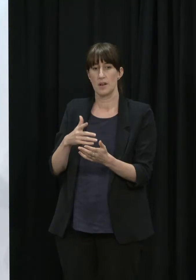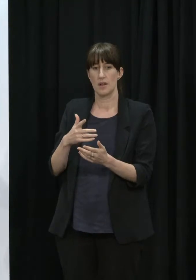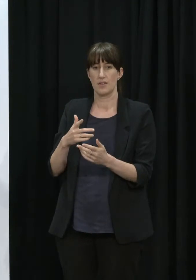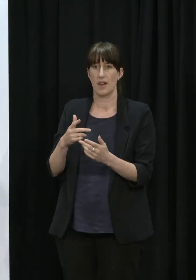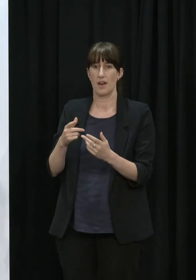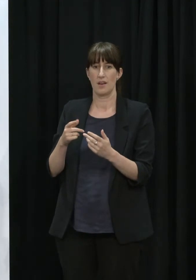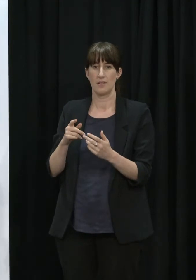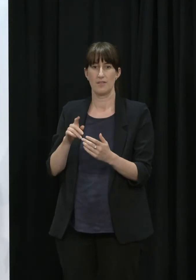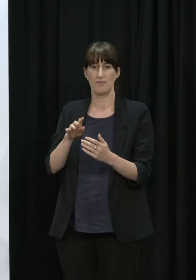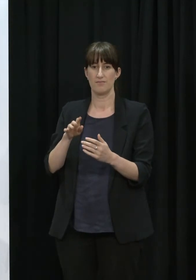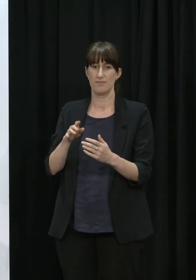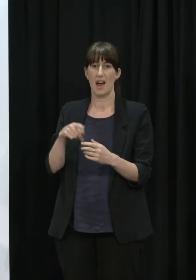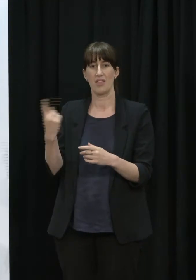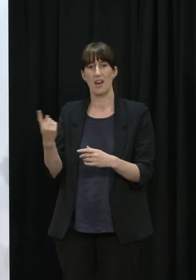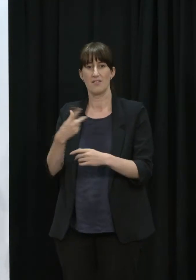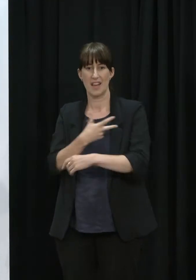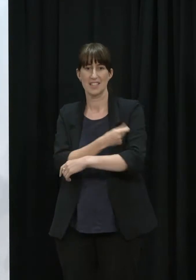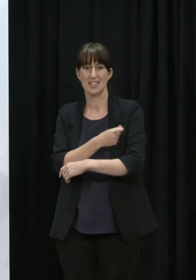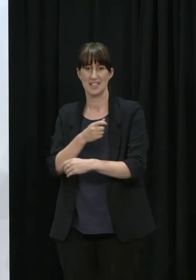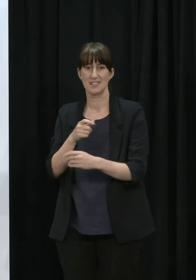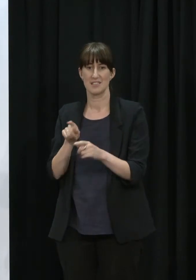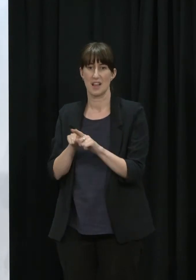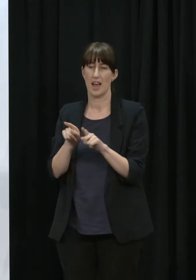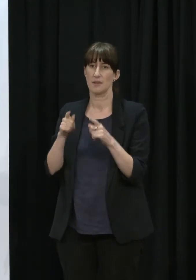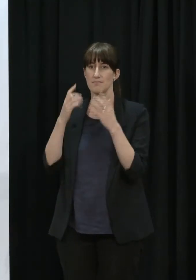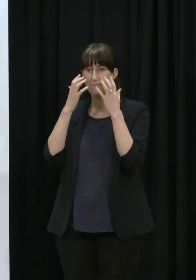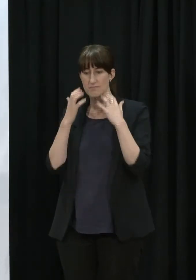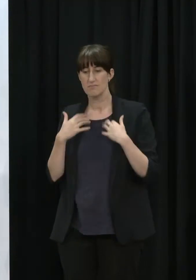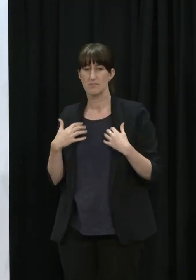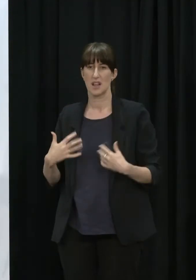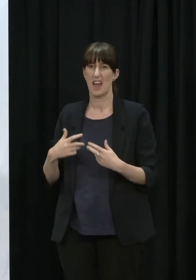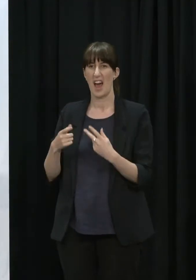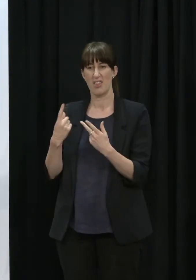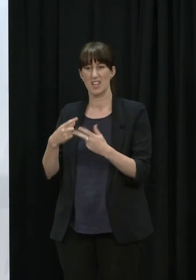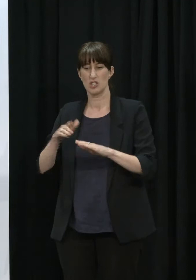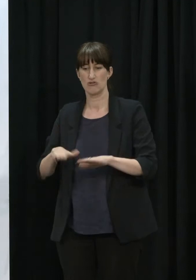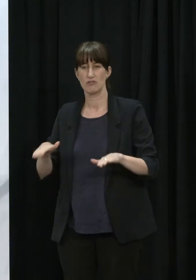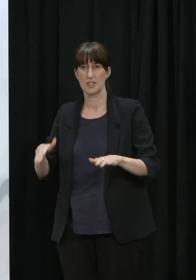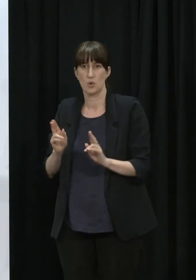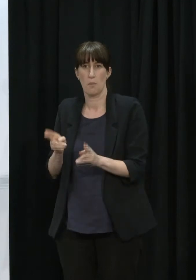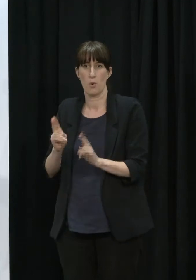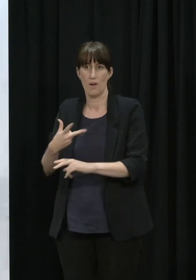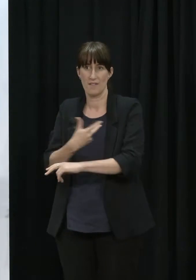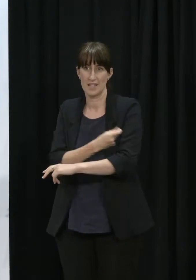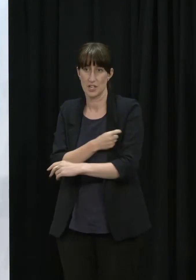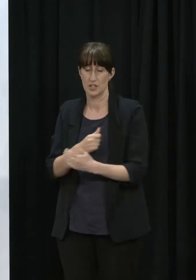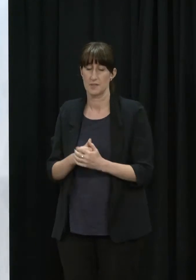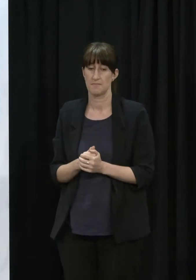te whanau me Ko te hunga haua,